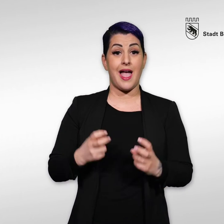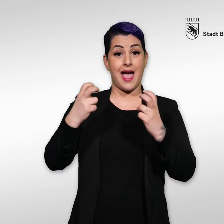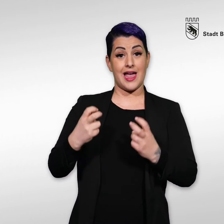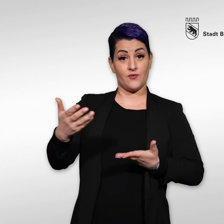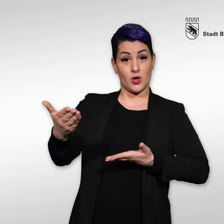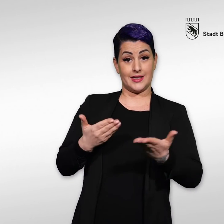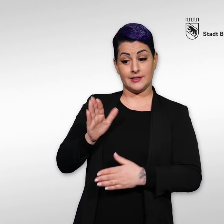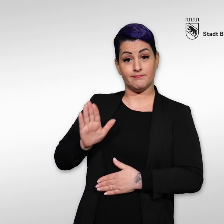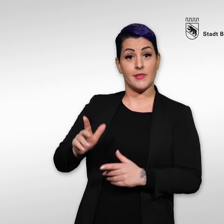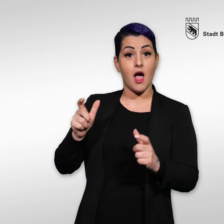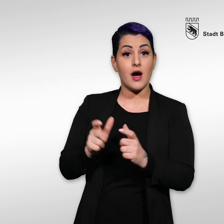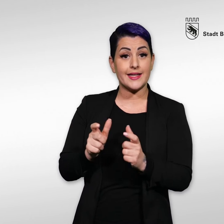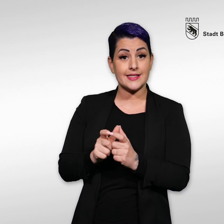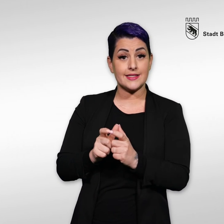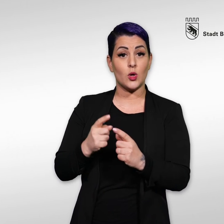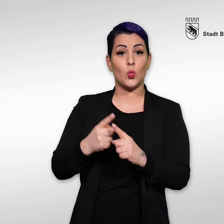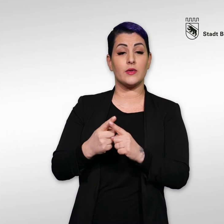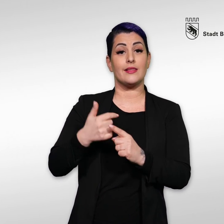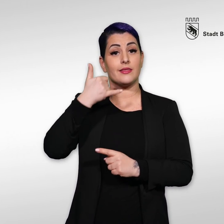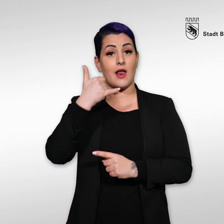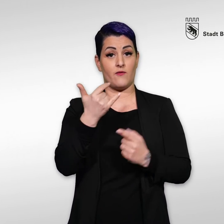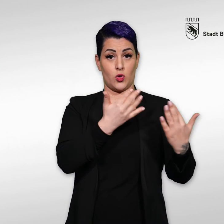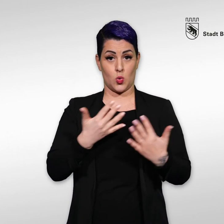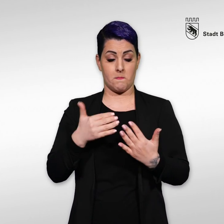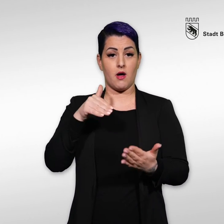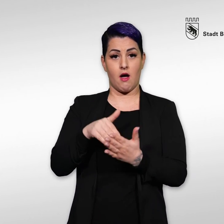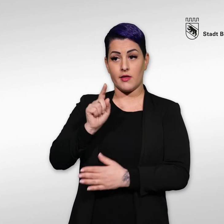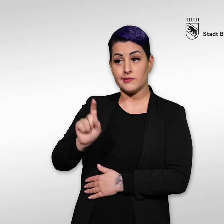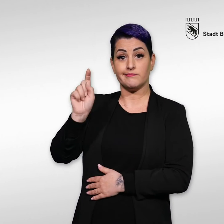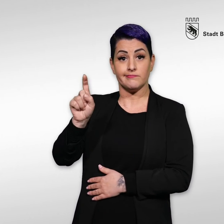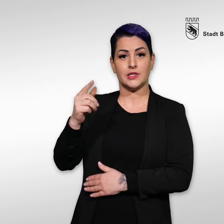Sie finden die Adresse und die Telefonnummer des Einwohnerdienstes in